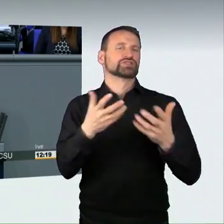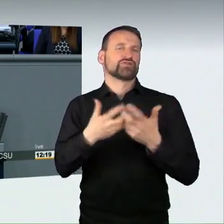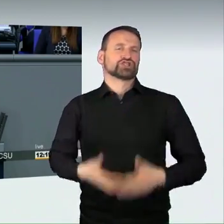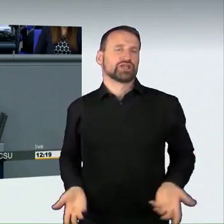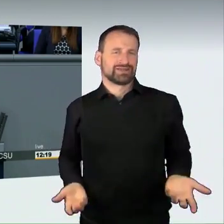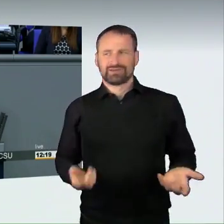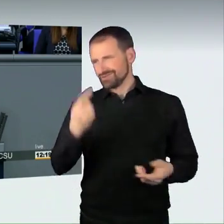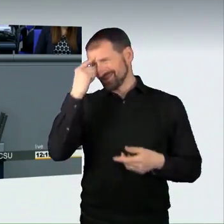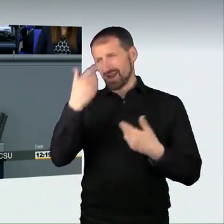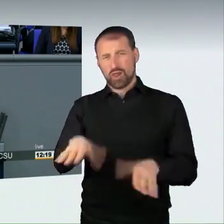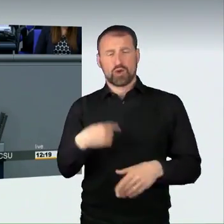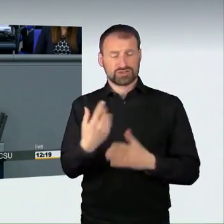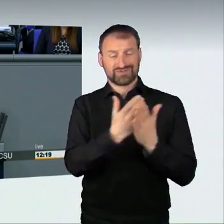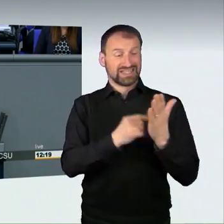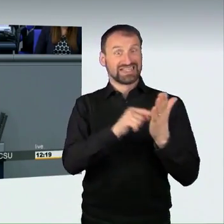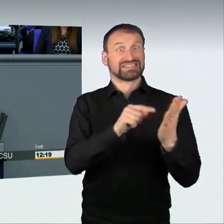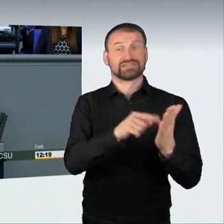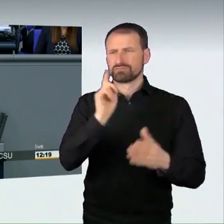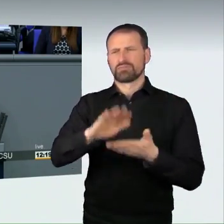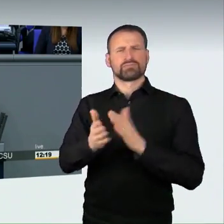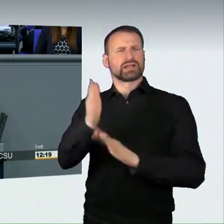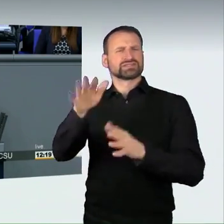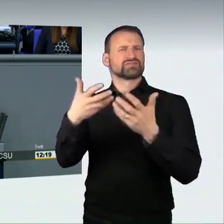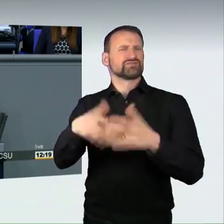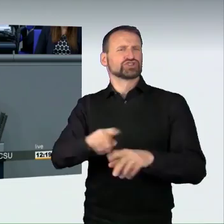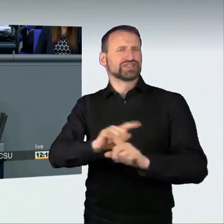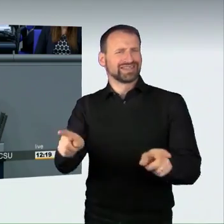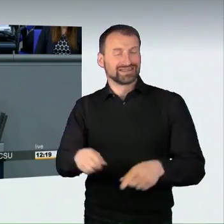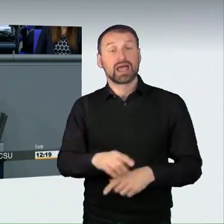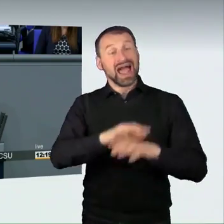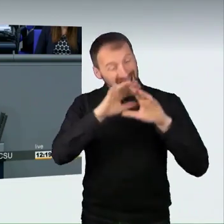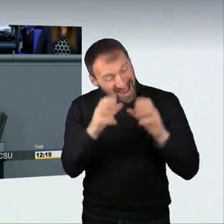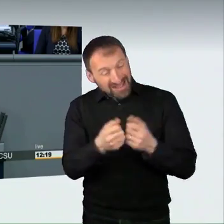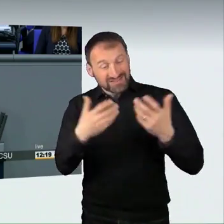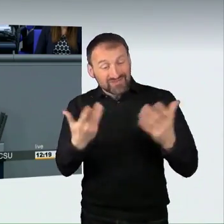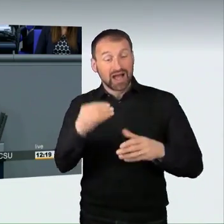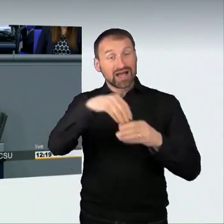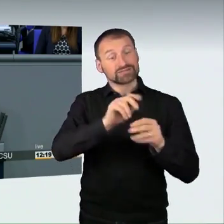Alles das, was dazu führt, dass die Mietpreisbremse in der Praxis besser funktioniert, finde ich selbstverständlich in Ordnung.